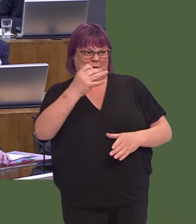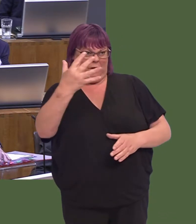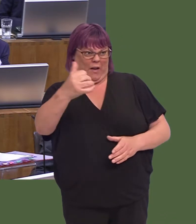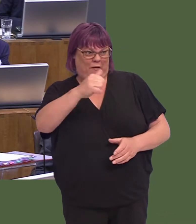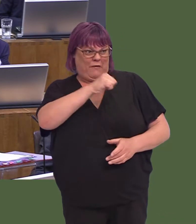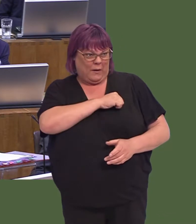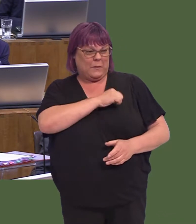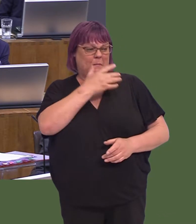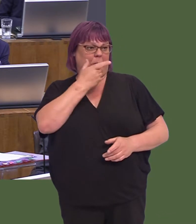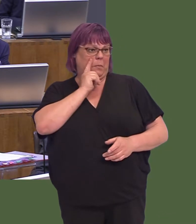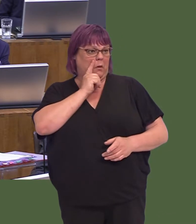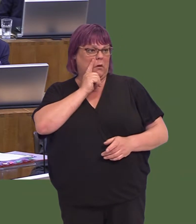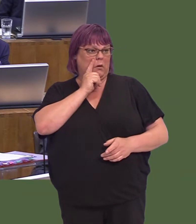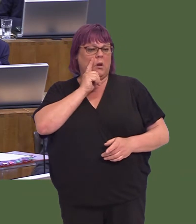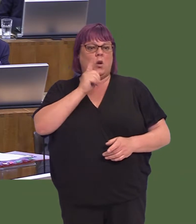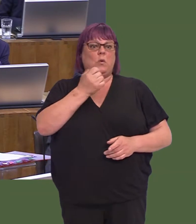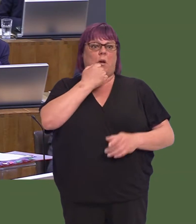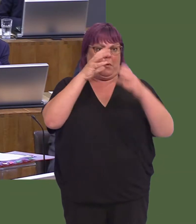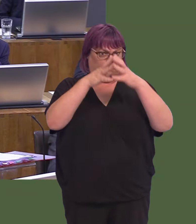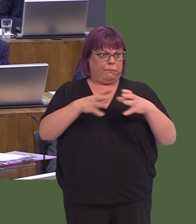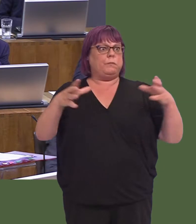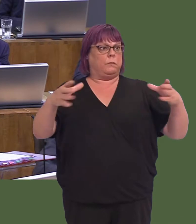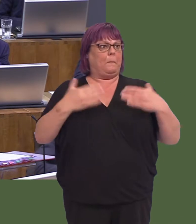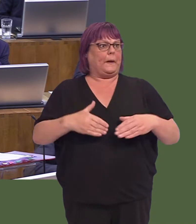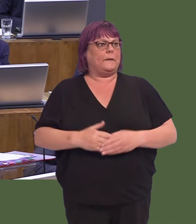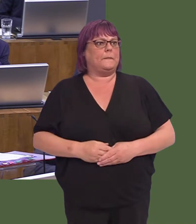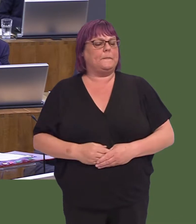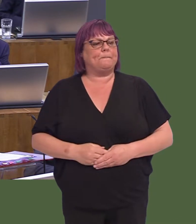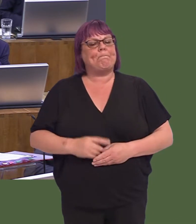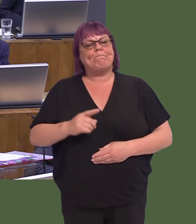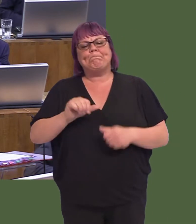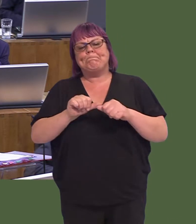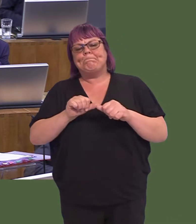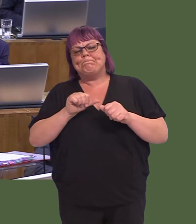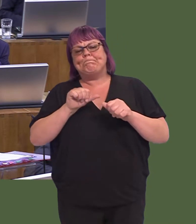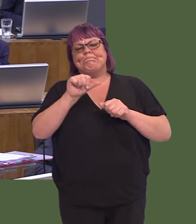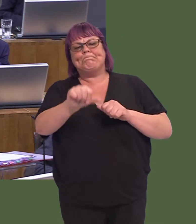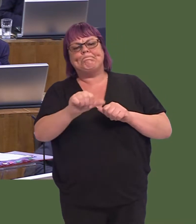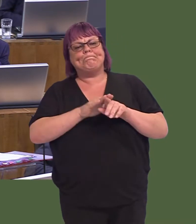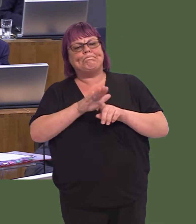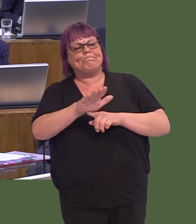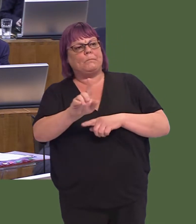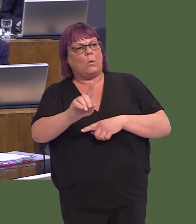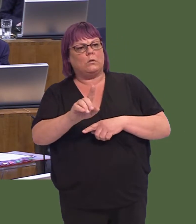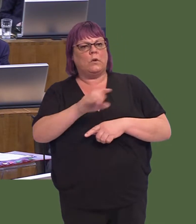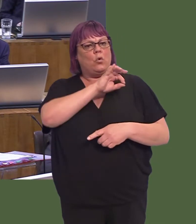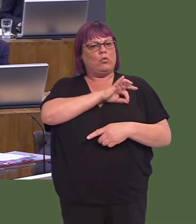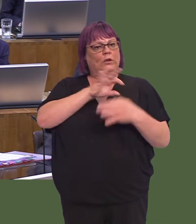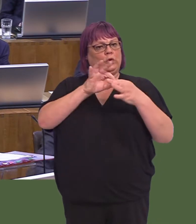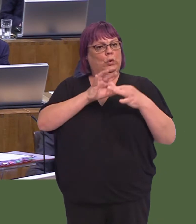Y cam nesaf, rwy'n credu, i undebau credyd yw faint maen nhw eisiau tyfu a faint o capacity sydd ei eisiau iddyn nhw dyfu.